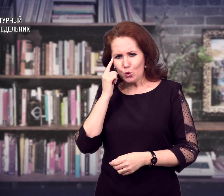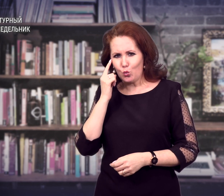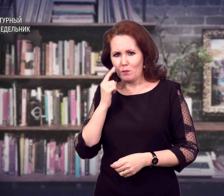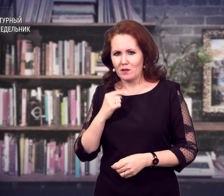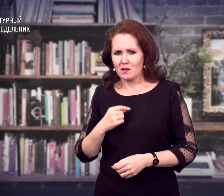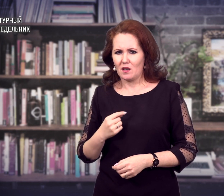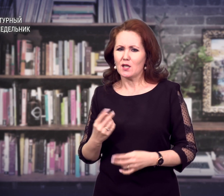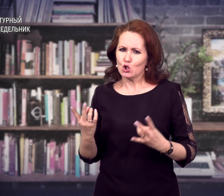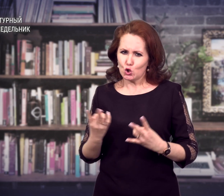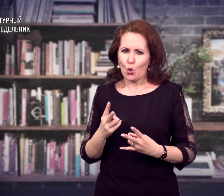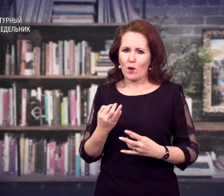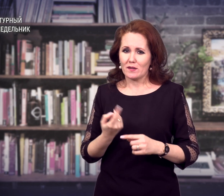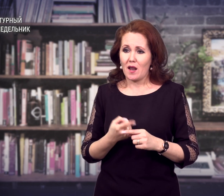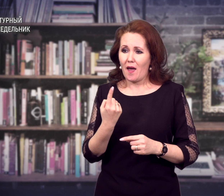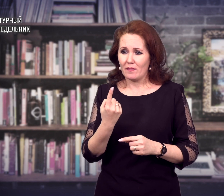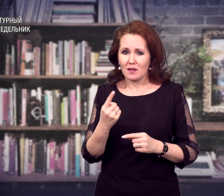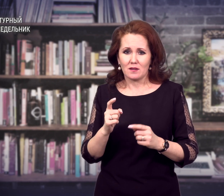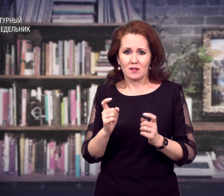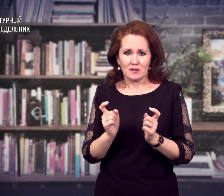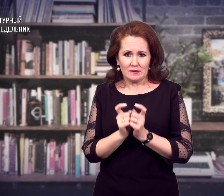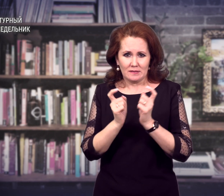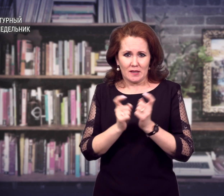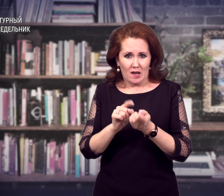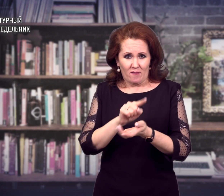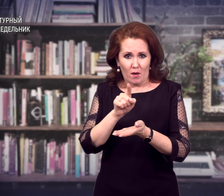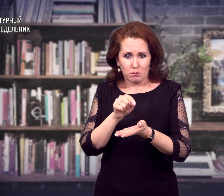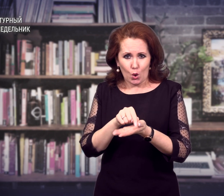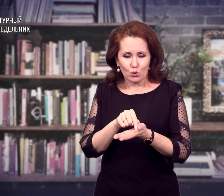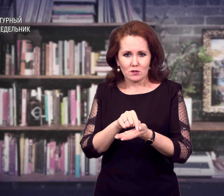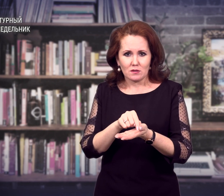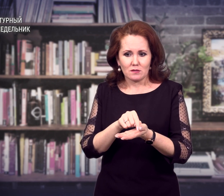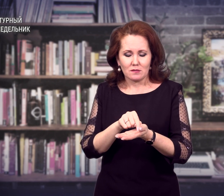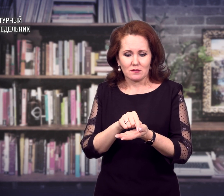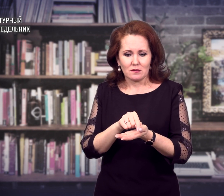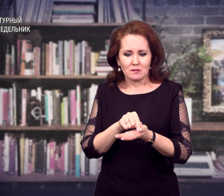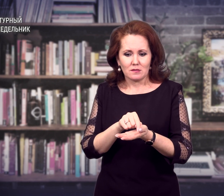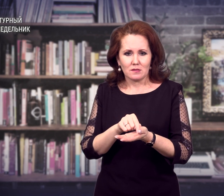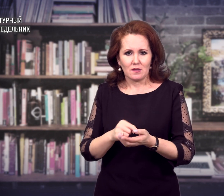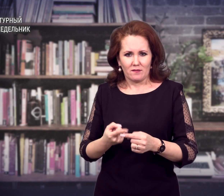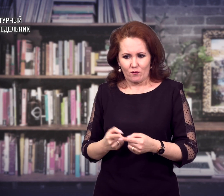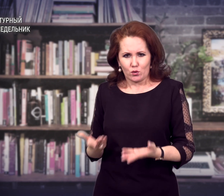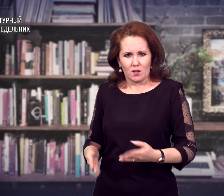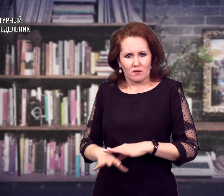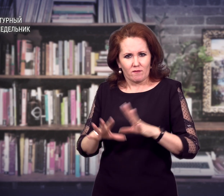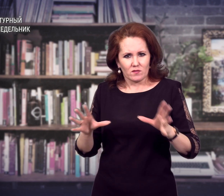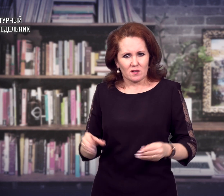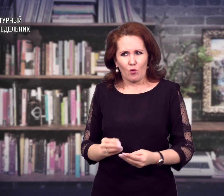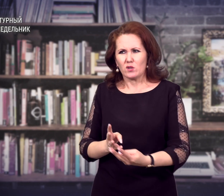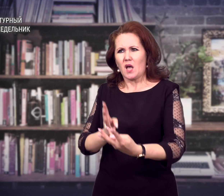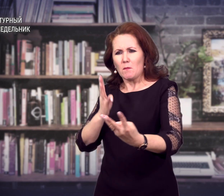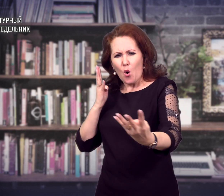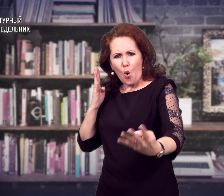Подумайте, мелкий спорный вопрос не стоит того,